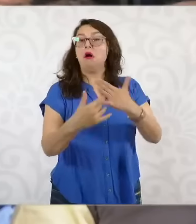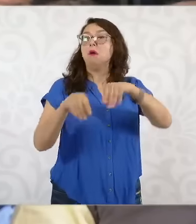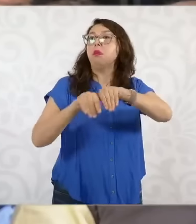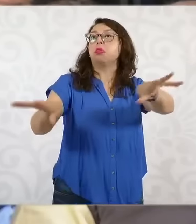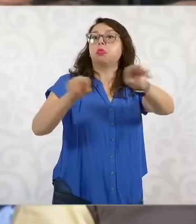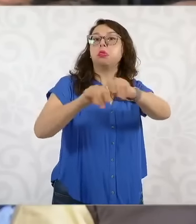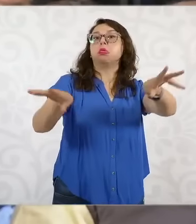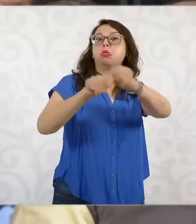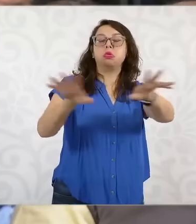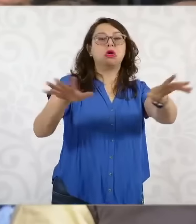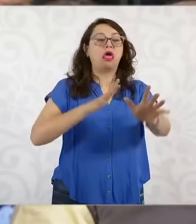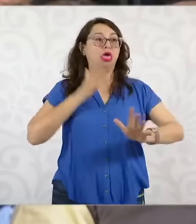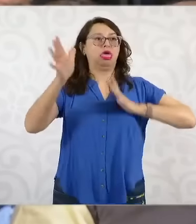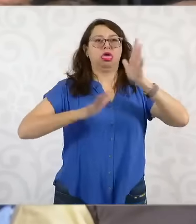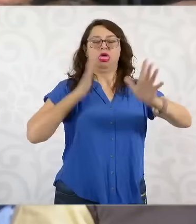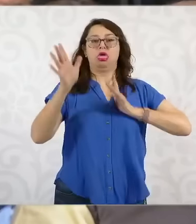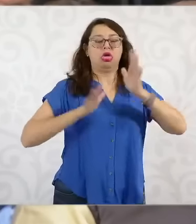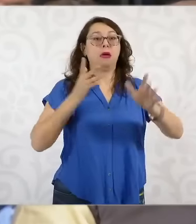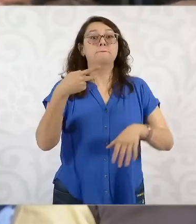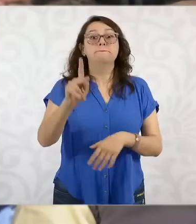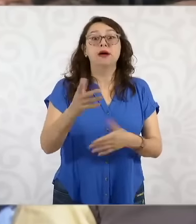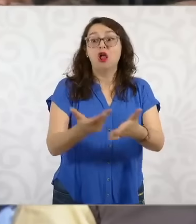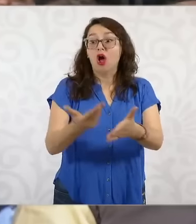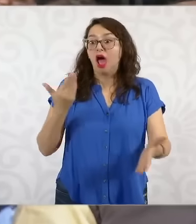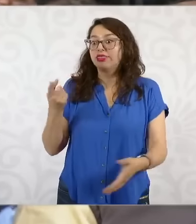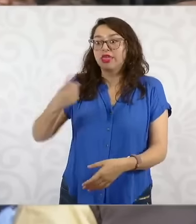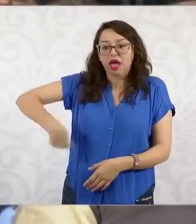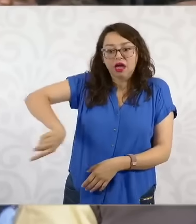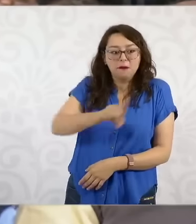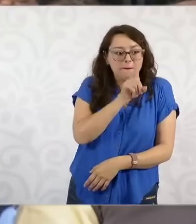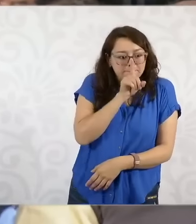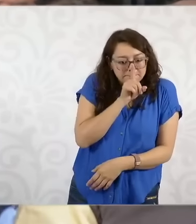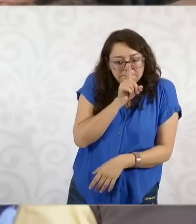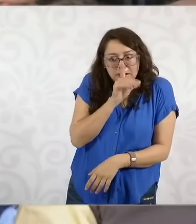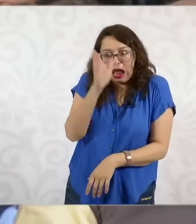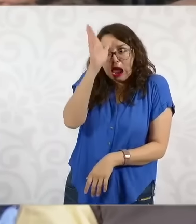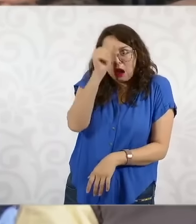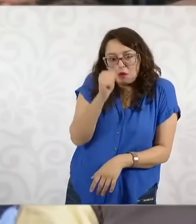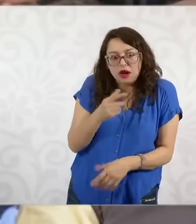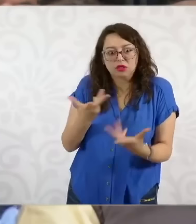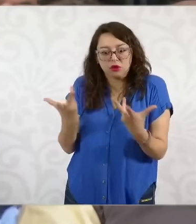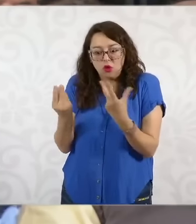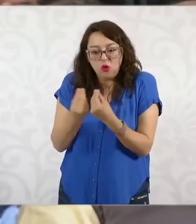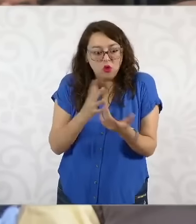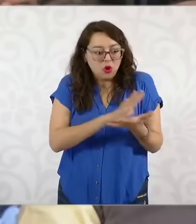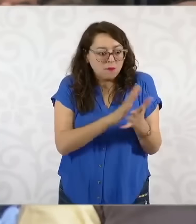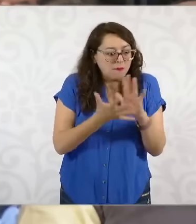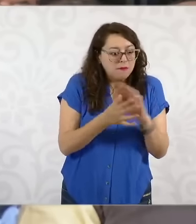hablar de esa guerra y de ese contubernio entre el gobierno federal y el cártel de Sinaloa. Además,